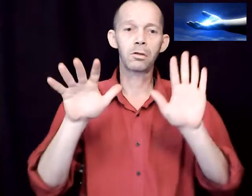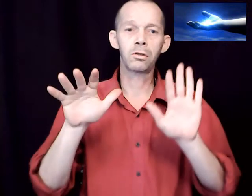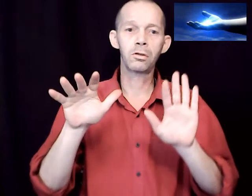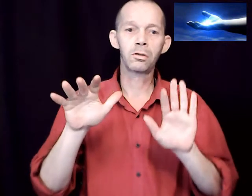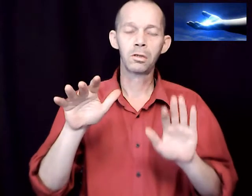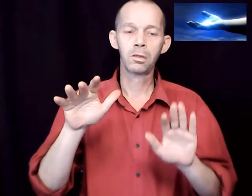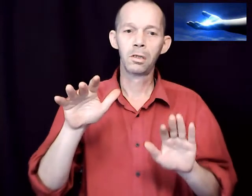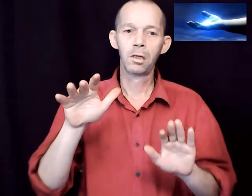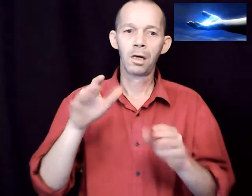Archange Raphael,